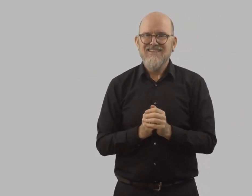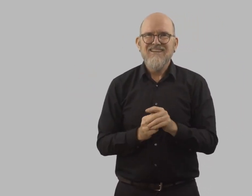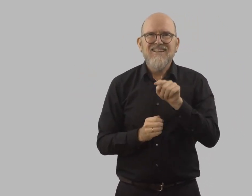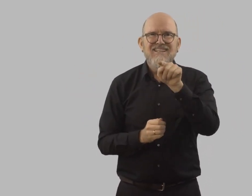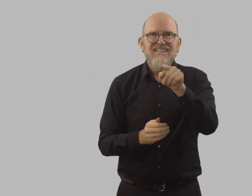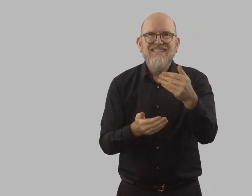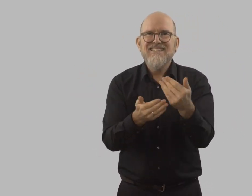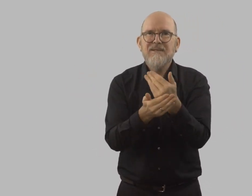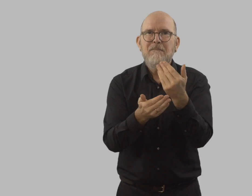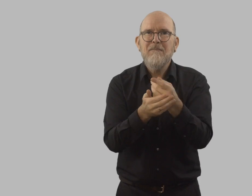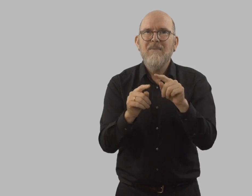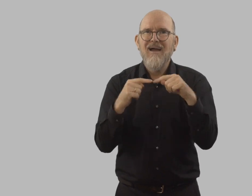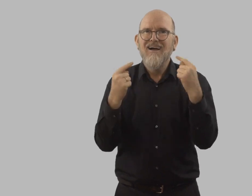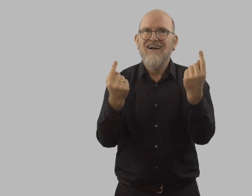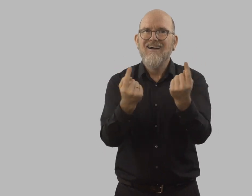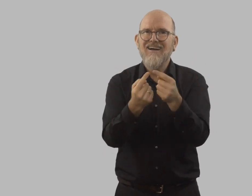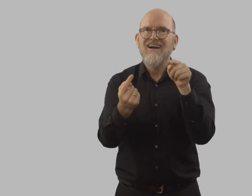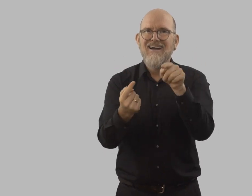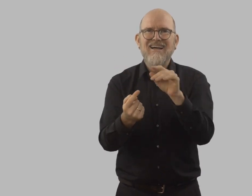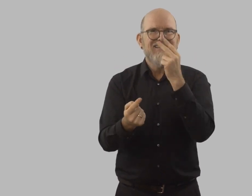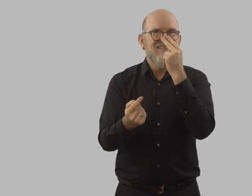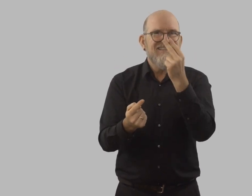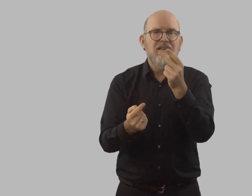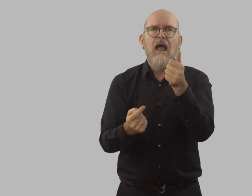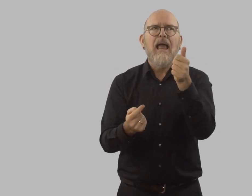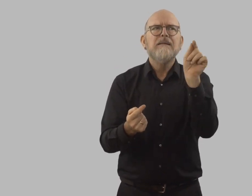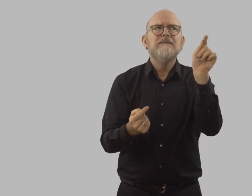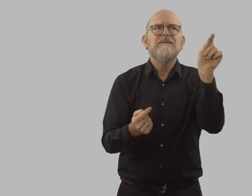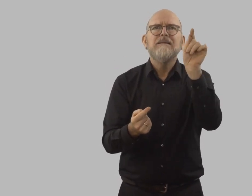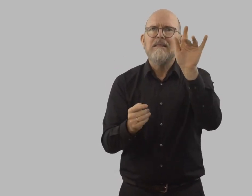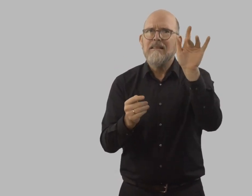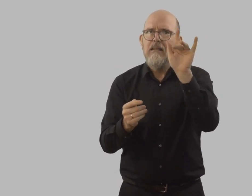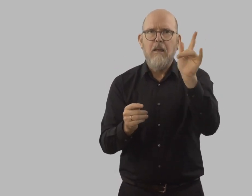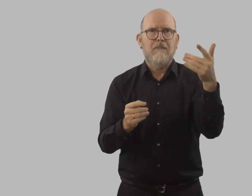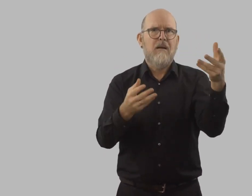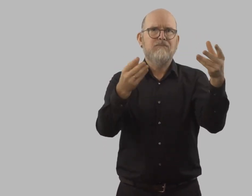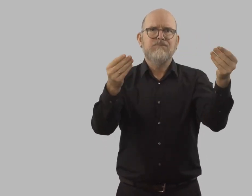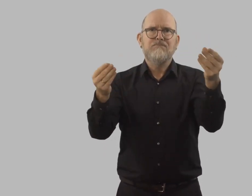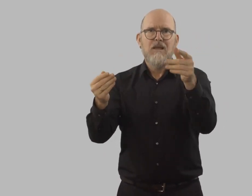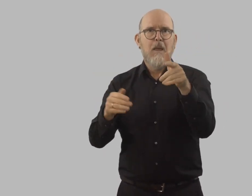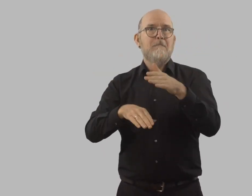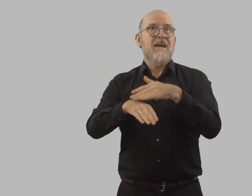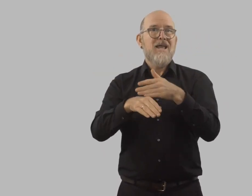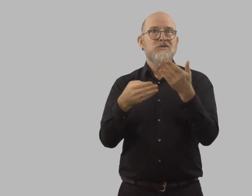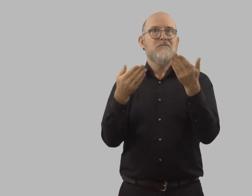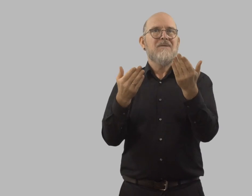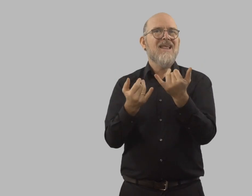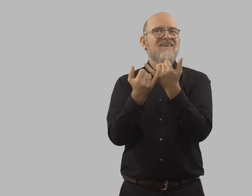Dieses Zimmer ist eines der wenigen erhaltenen Beispiele